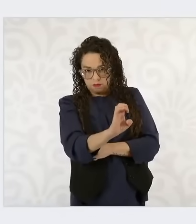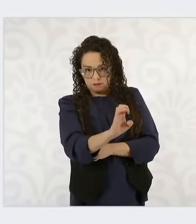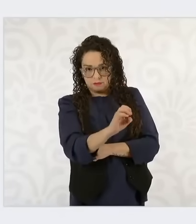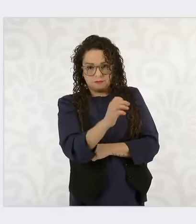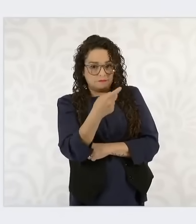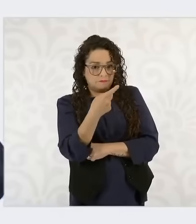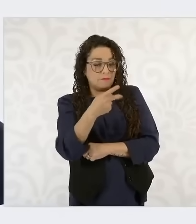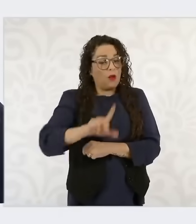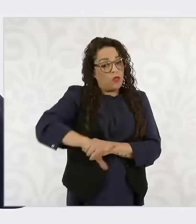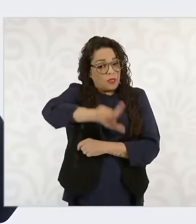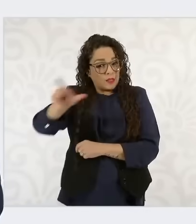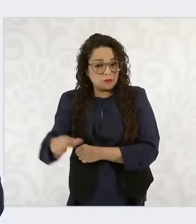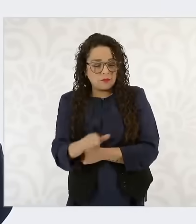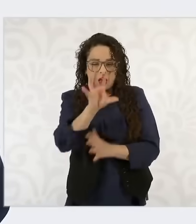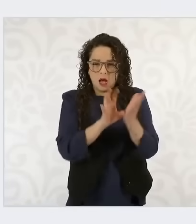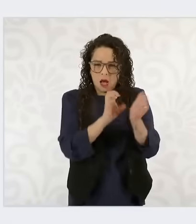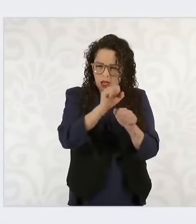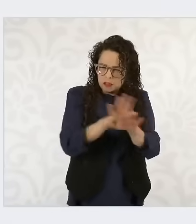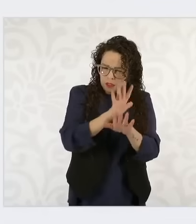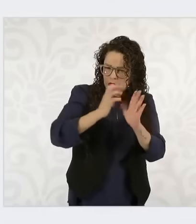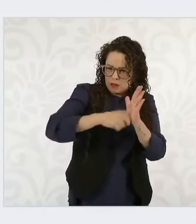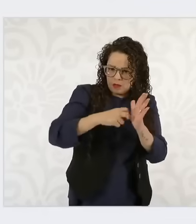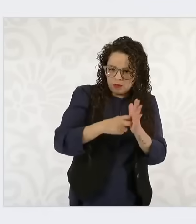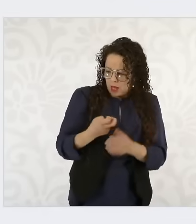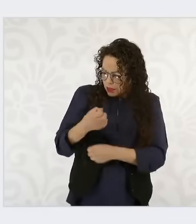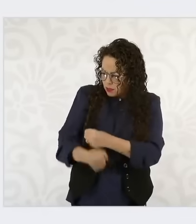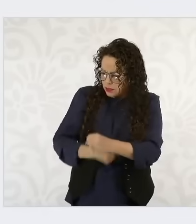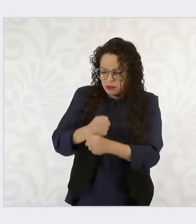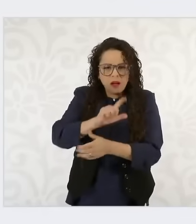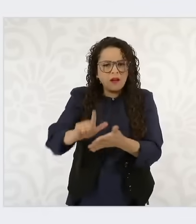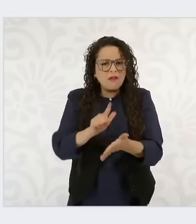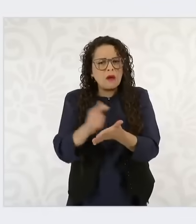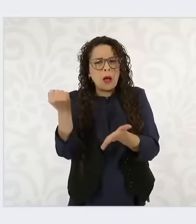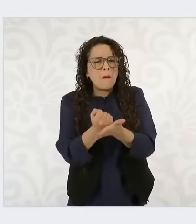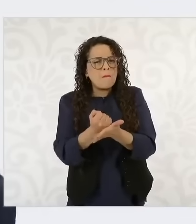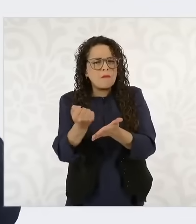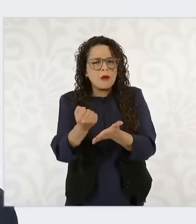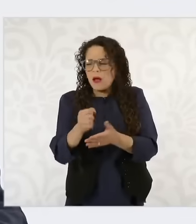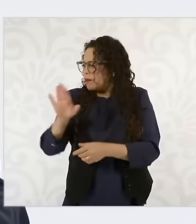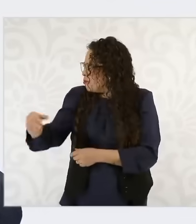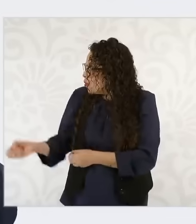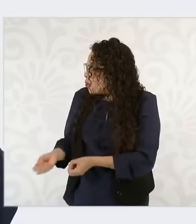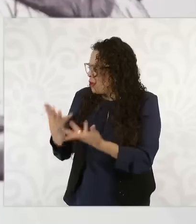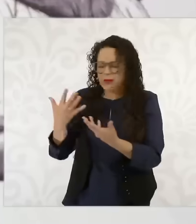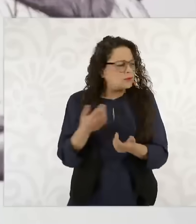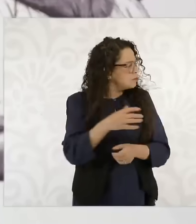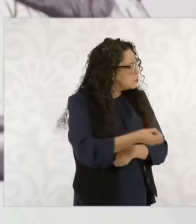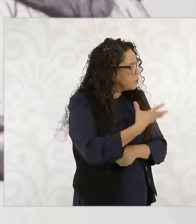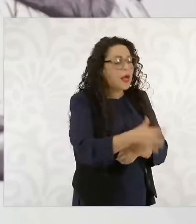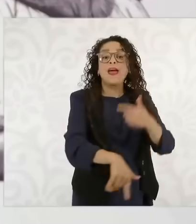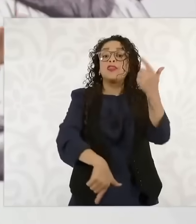Este año se aprueban, ¿cuántas leyes, Luz? 12 leyes que echan para atrás una buena parte de